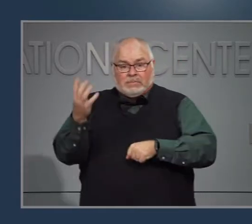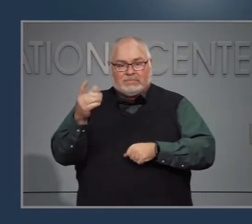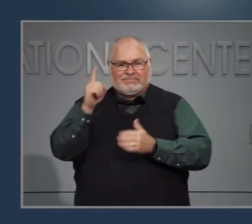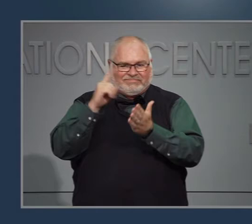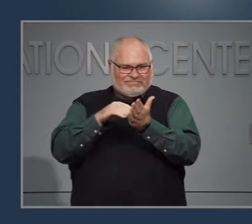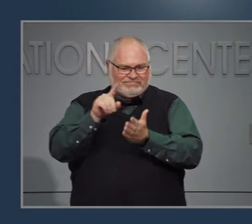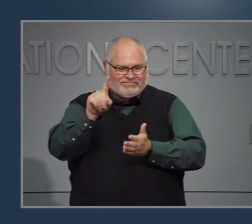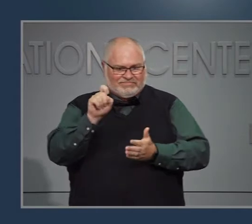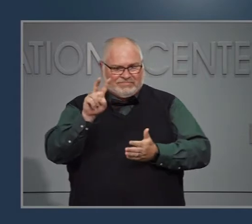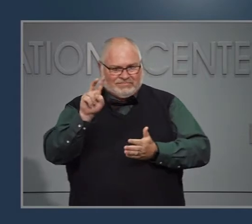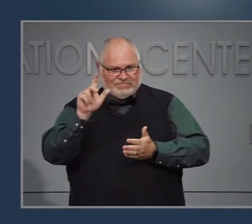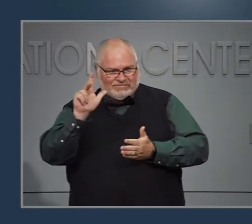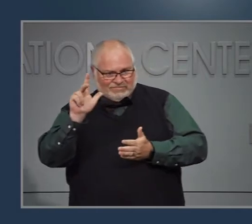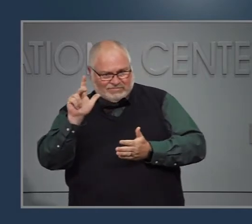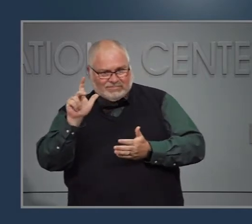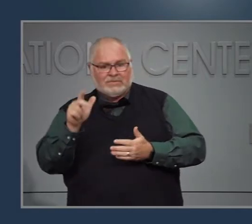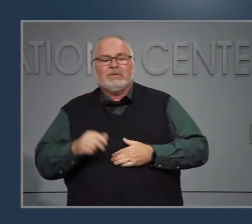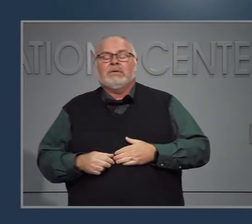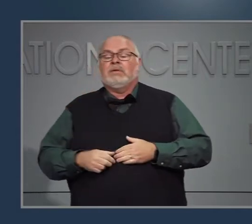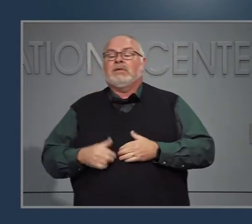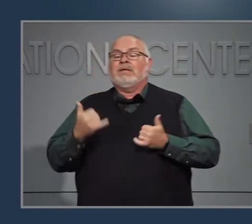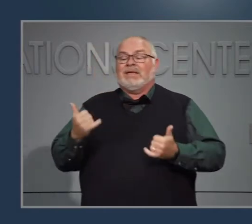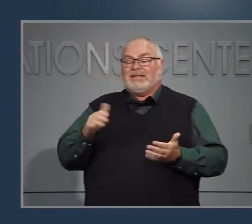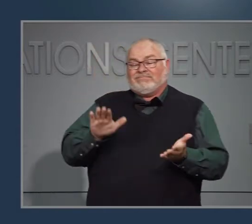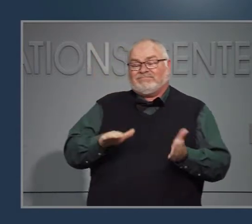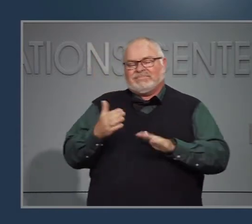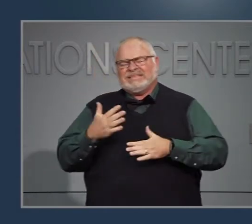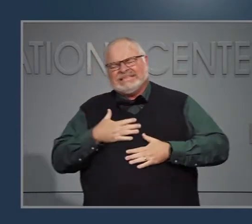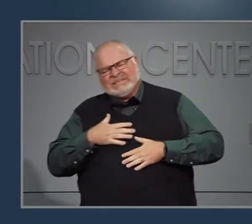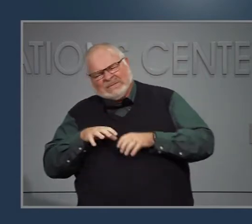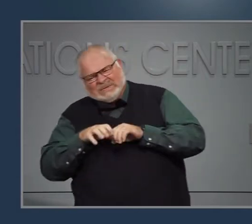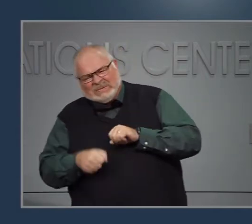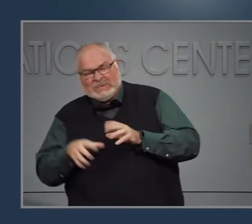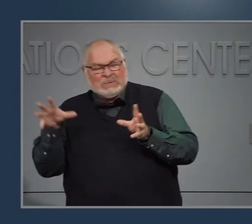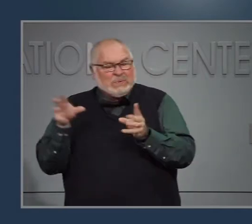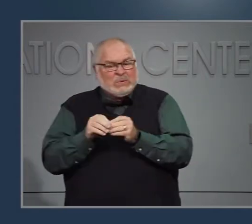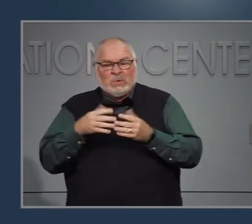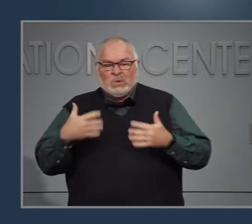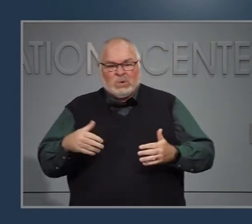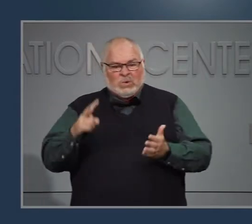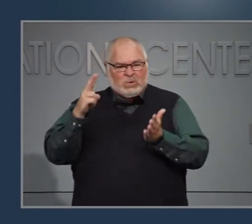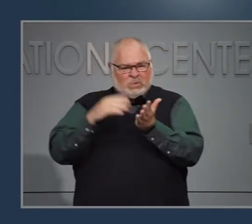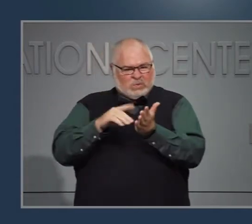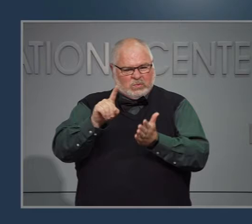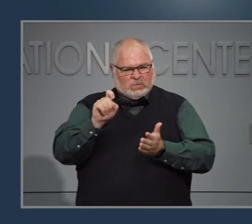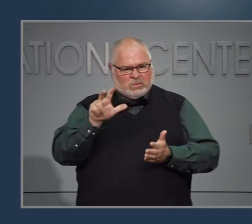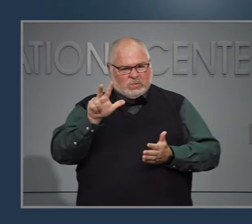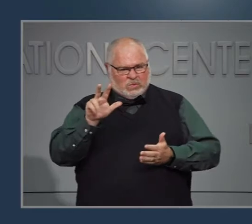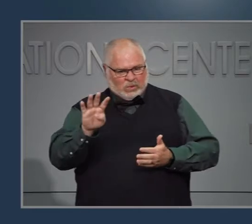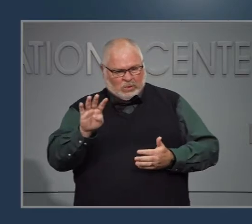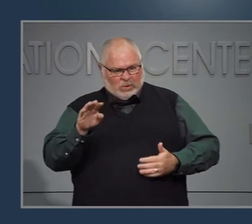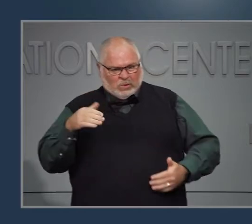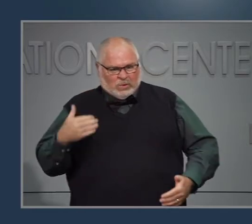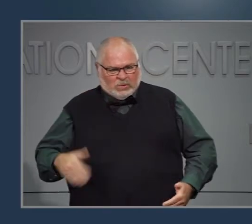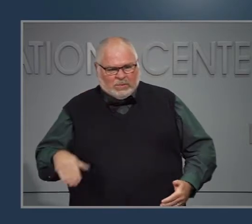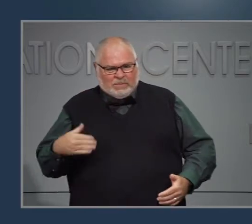hospitalizadas y tristemente han sucedido dos mil ciento treinta y cuatro defunciones.